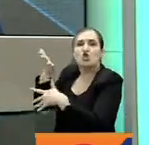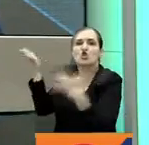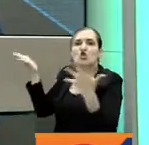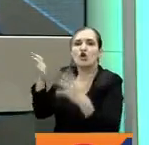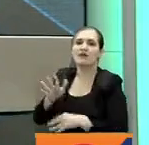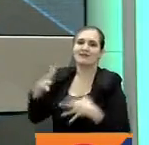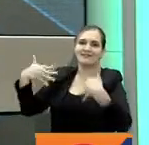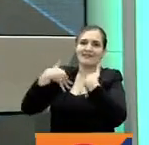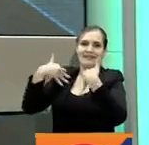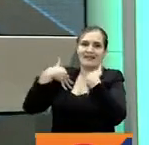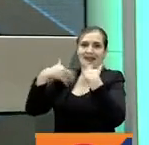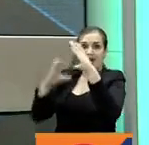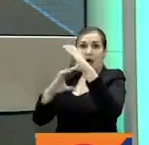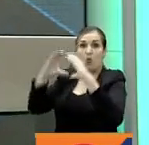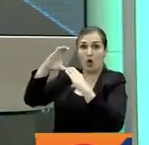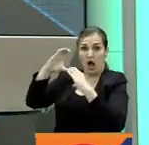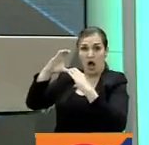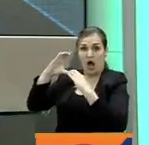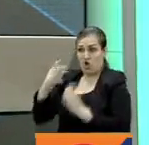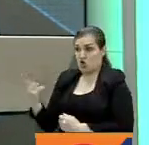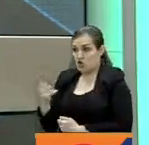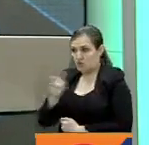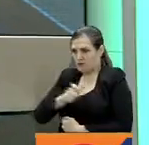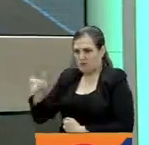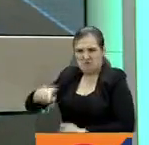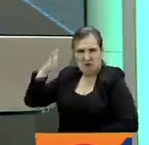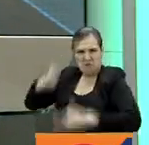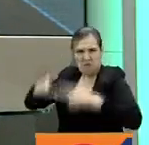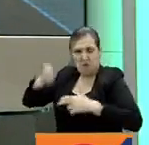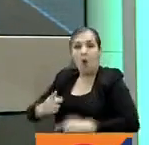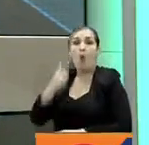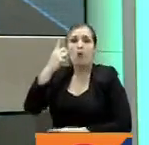OSOSOSOS POLICíAS FUERON ATACADOS EN SANTANDER DE QUILICHAO, UNO DE ELLOS FUE